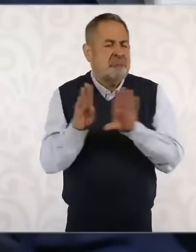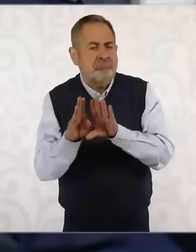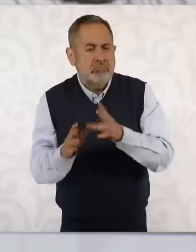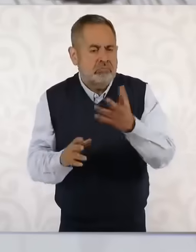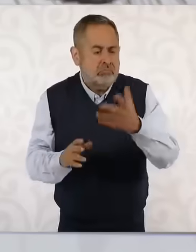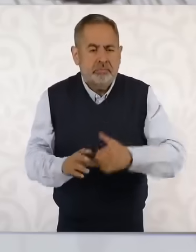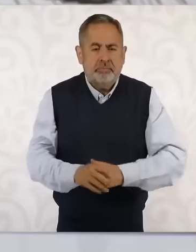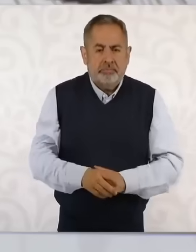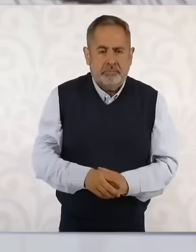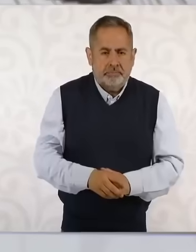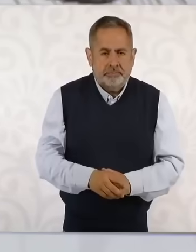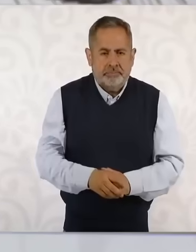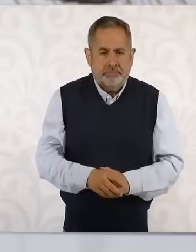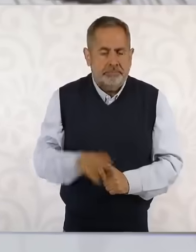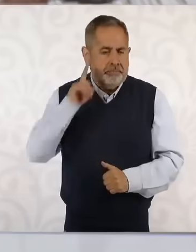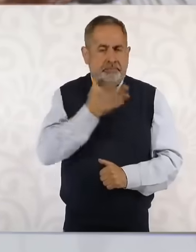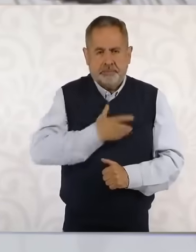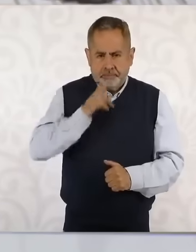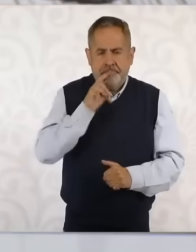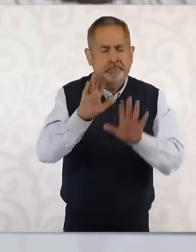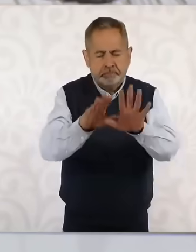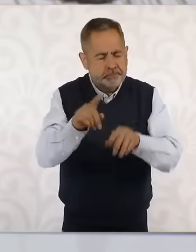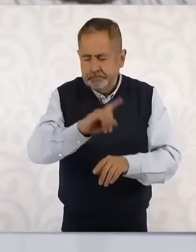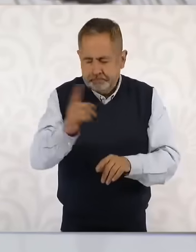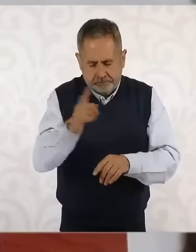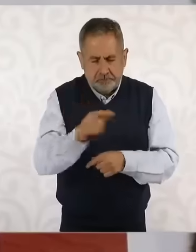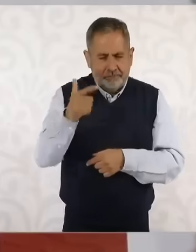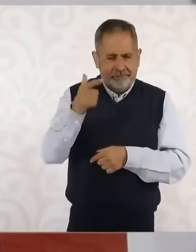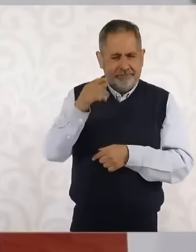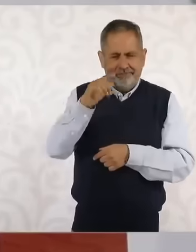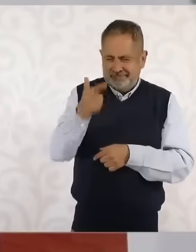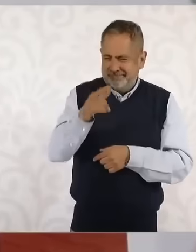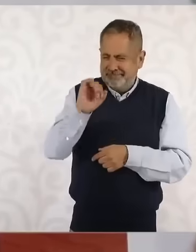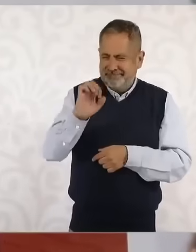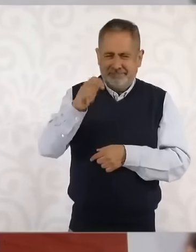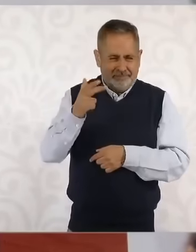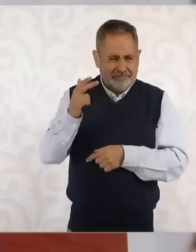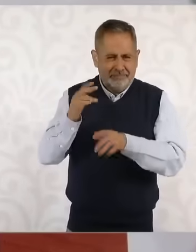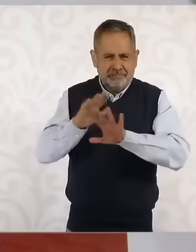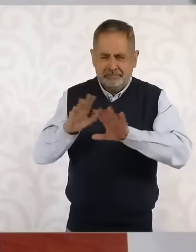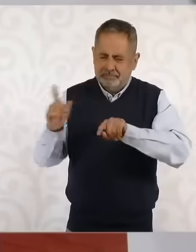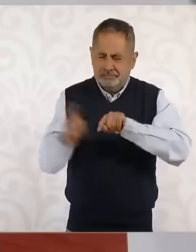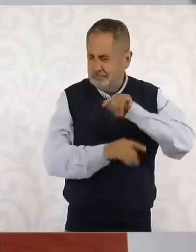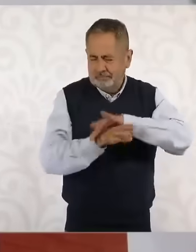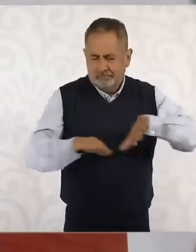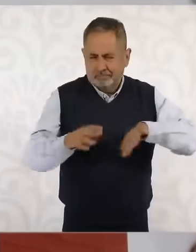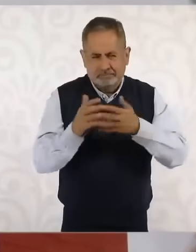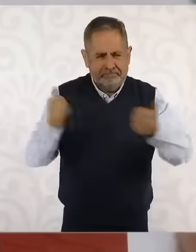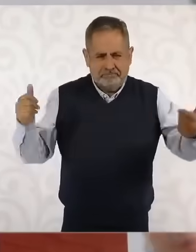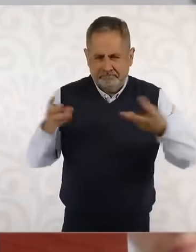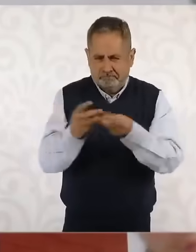No es el GI como tal, ese GI desapareció, o sea, ya no ya no están juntos quienes participaron ahí.